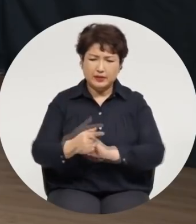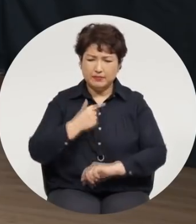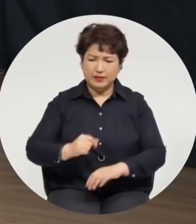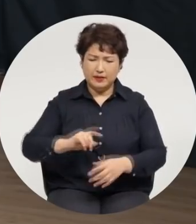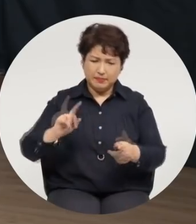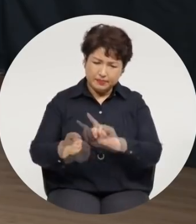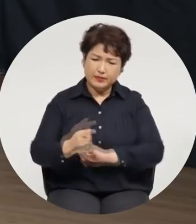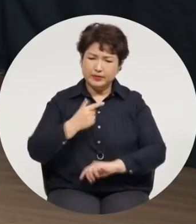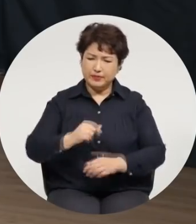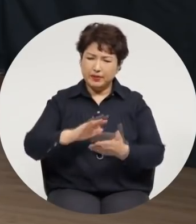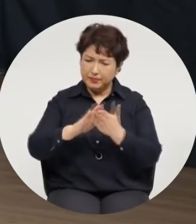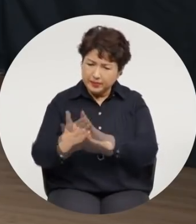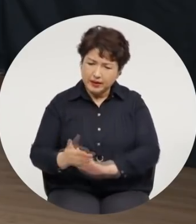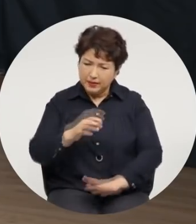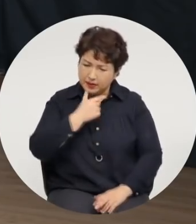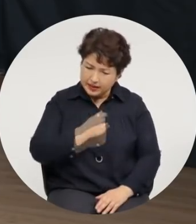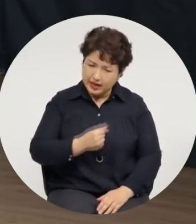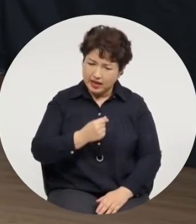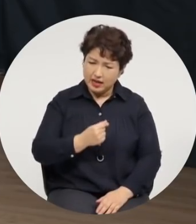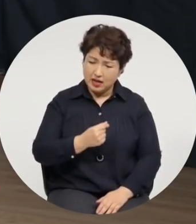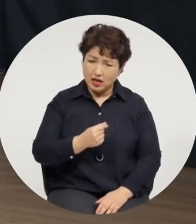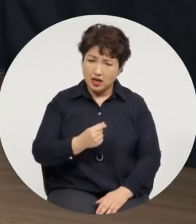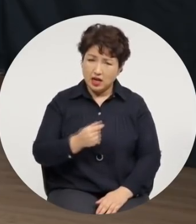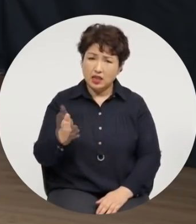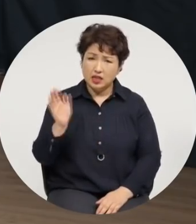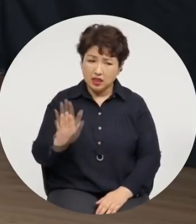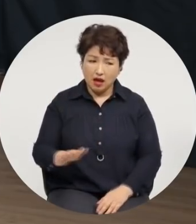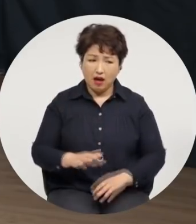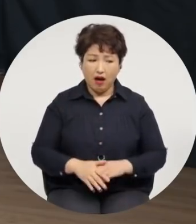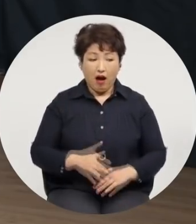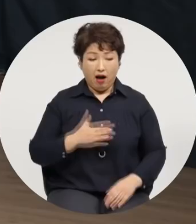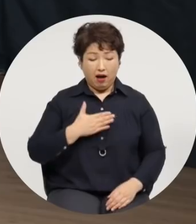'어떻게 하면 아이가 바뀔까'를 계속 고민했는데